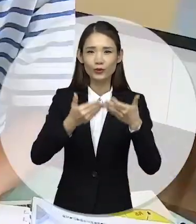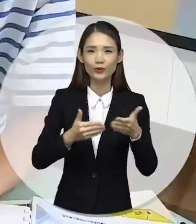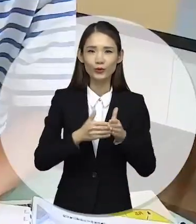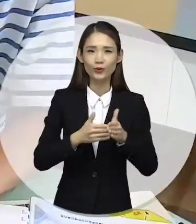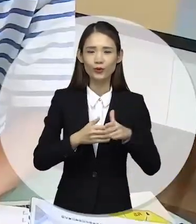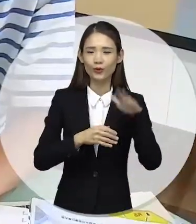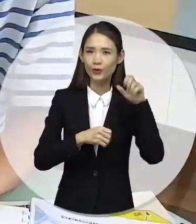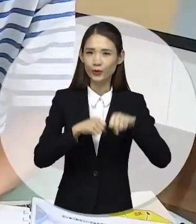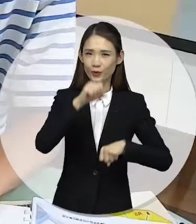김소희 : 좋다.